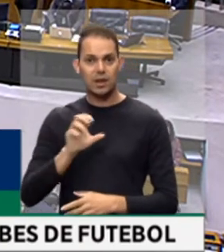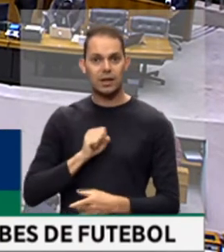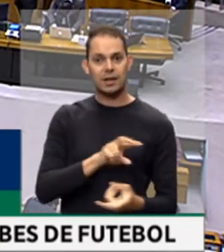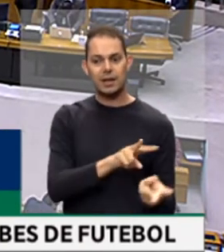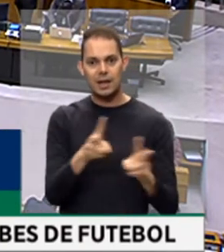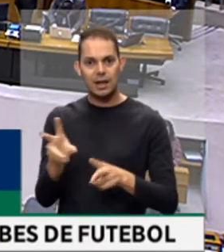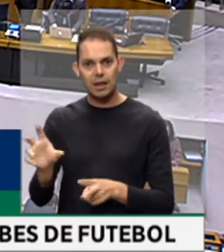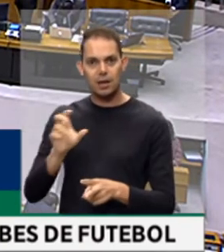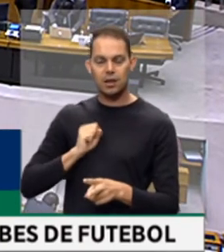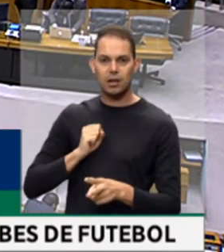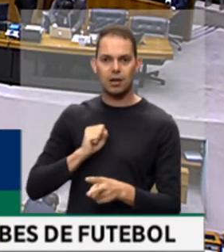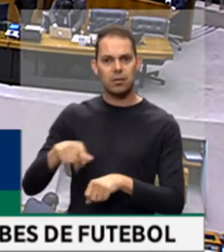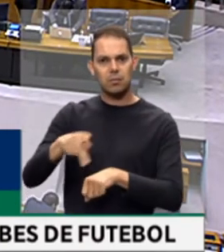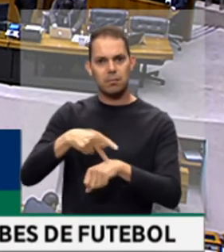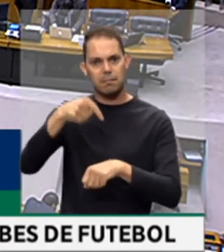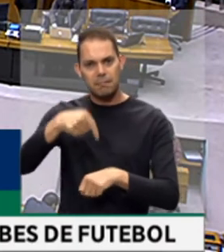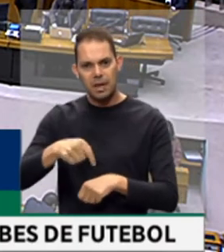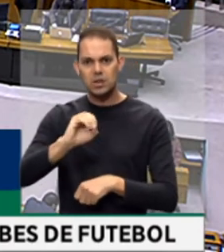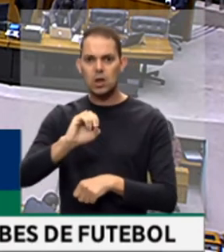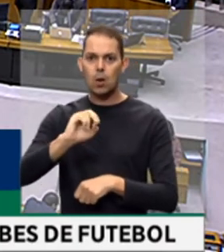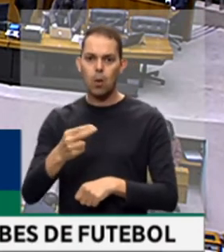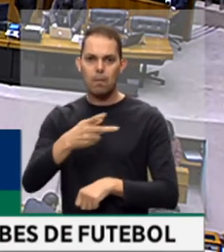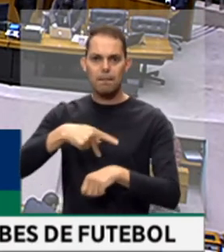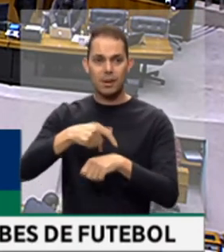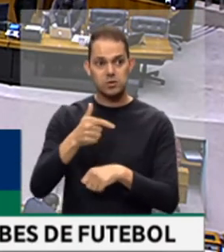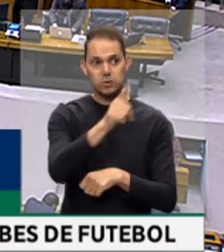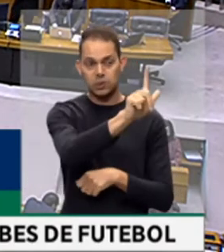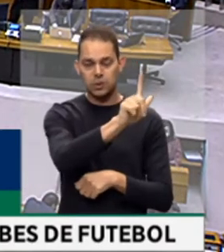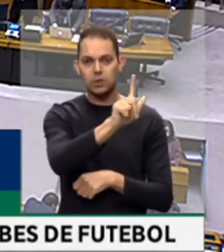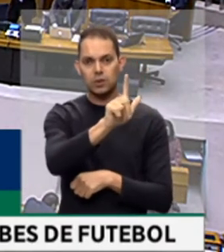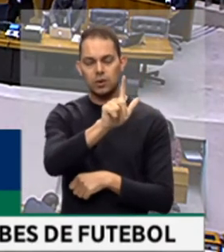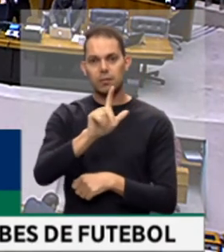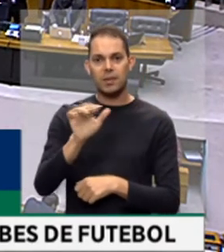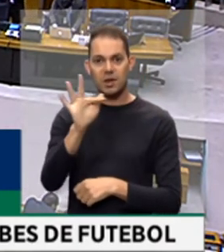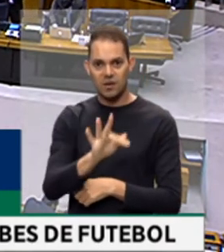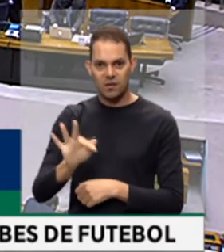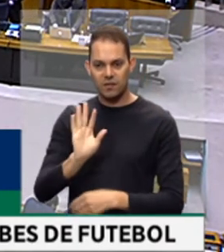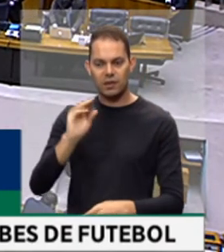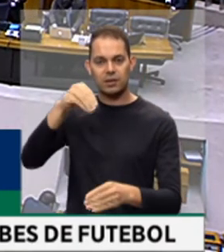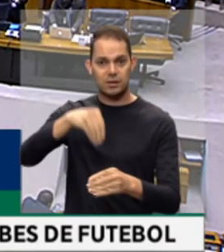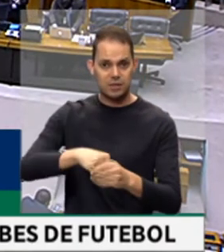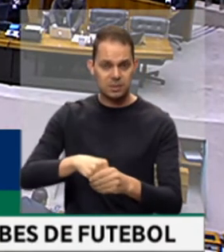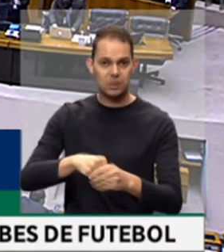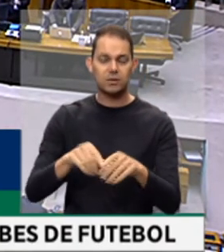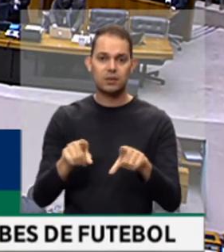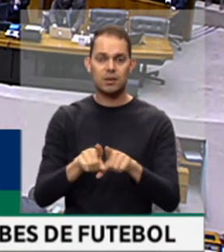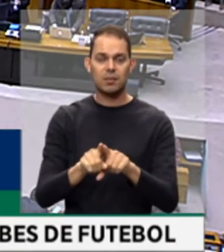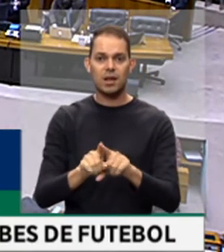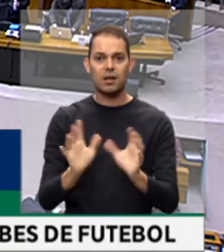SALÁRIO DO JOGADOR E 0,8% DO QUE ELE GANHAR NUMA TRANSFERÊ NCIA, SEJA ELA NACIONAL OU INTERNACIONAL, PARA A FEDERAÇÃO NACIONAL DOS